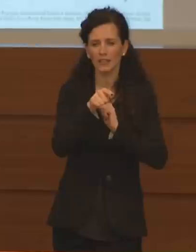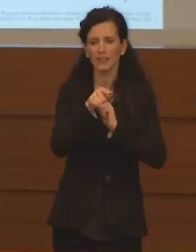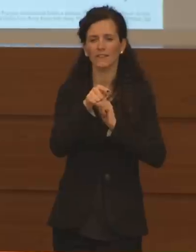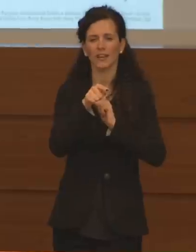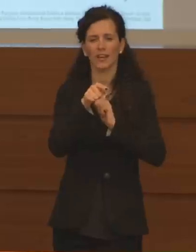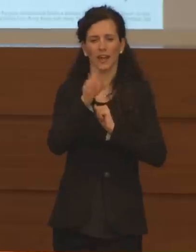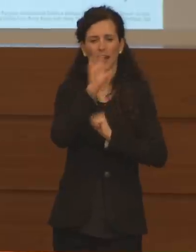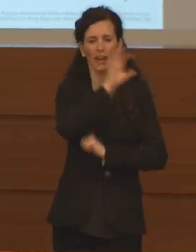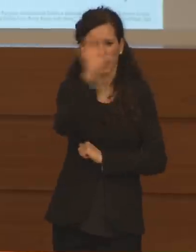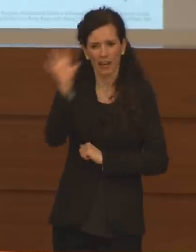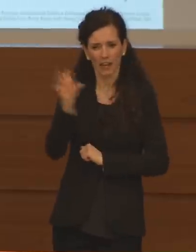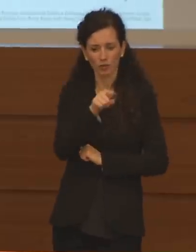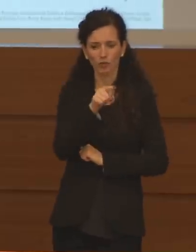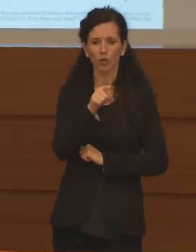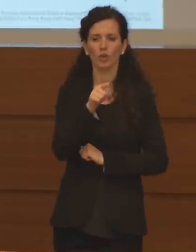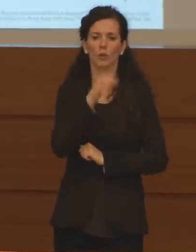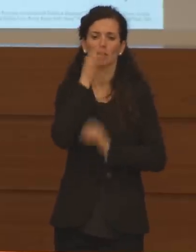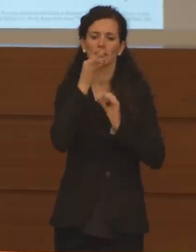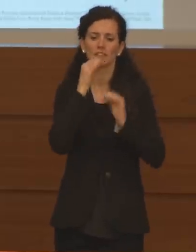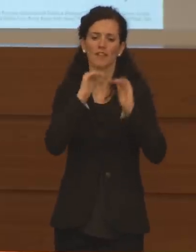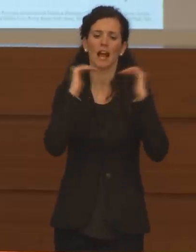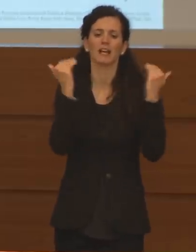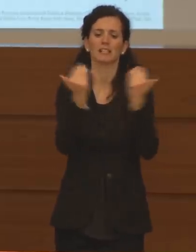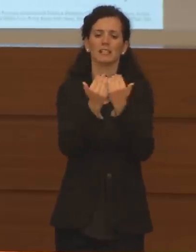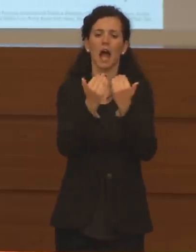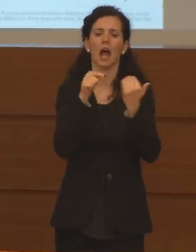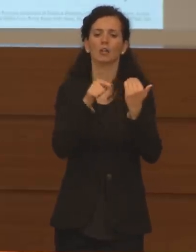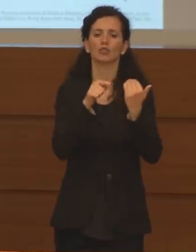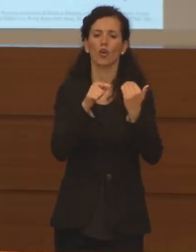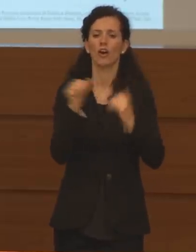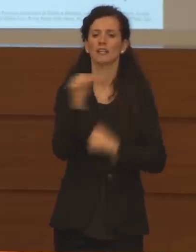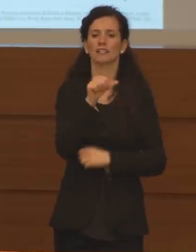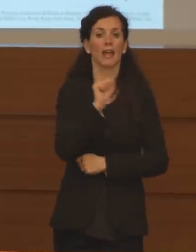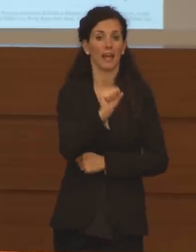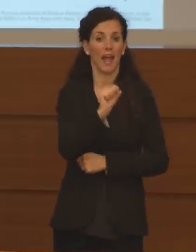sicuramente degli stadi di Serie A, si è parlato del fatto che lì almeno fino